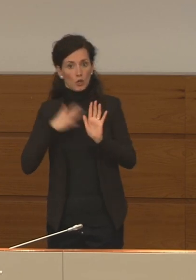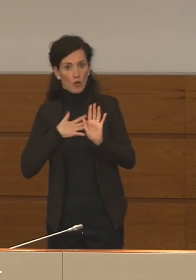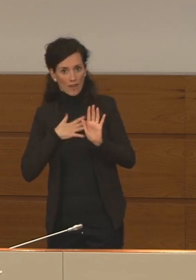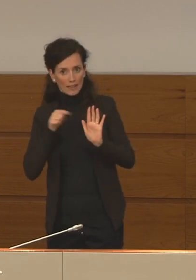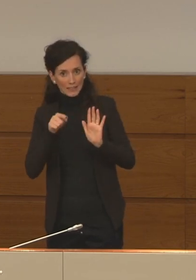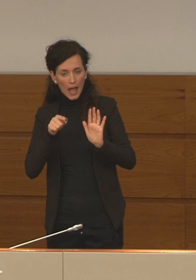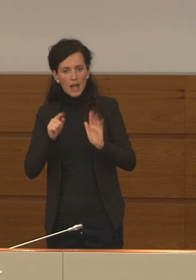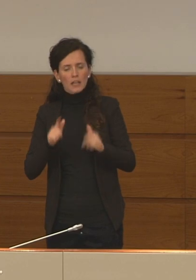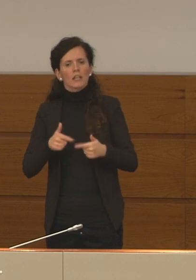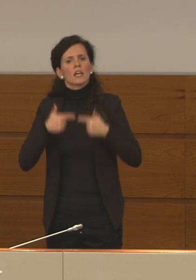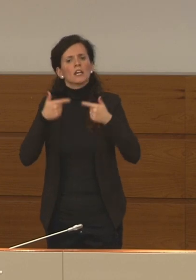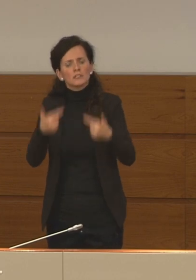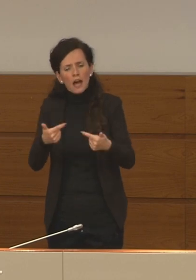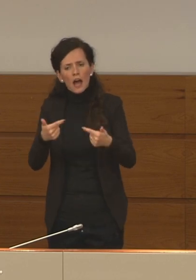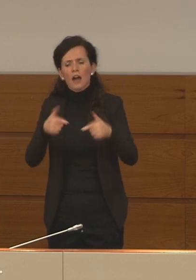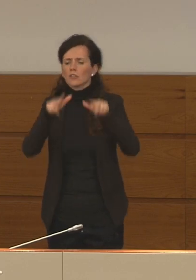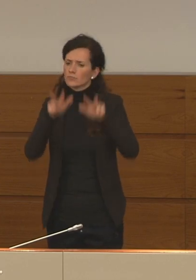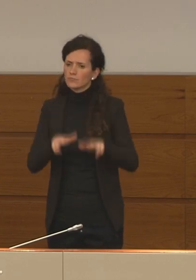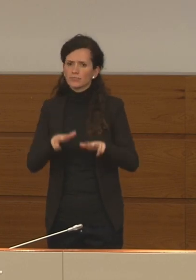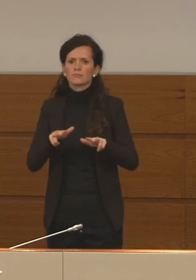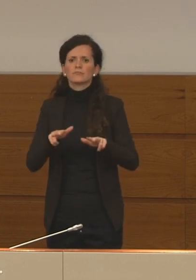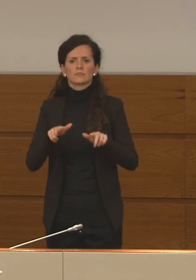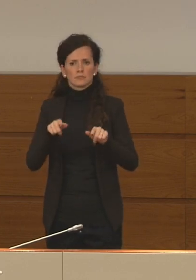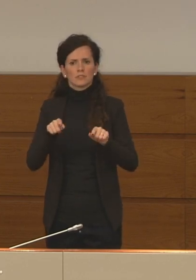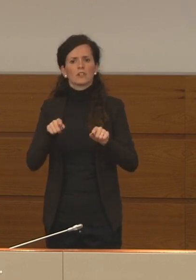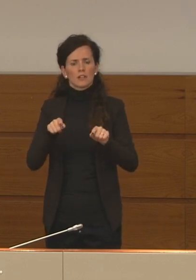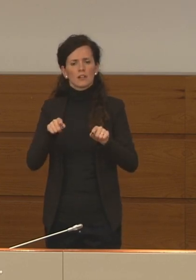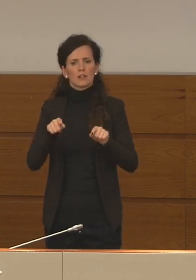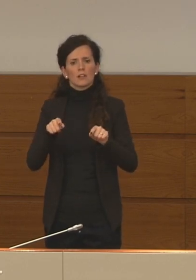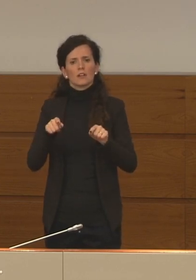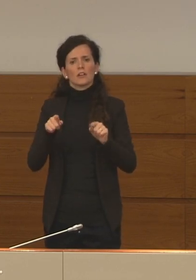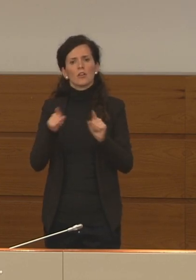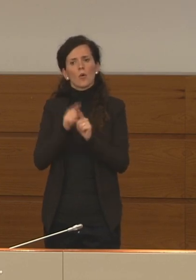di garantire una letalità significativamente più bassa.